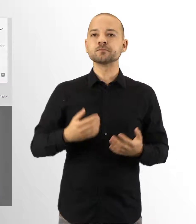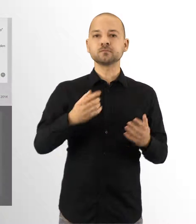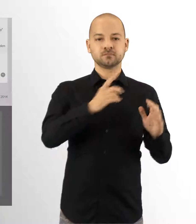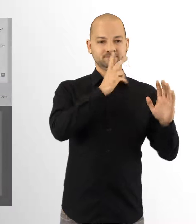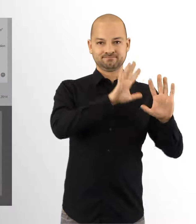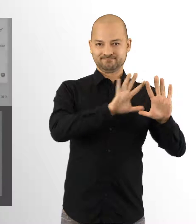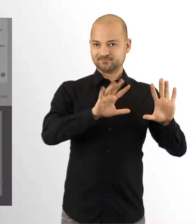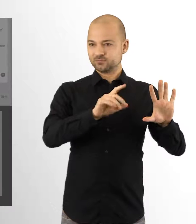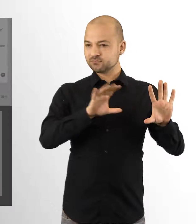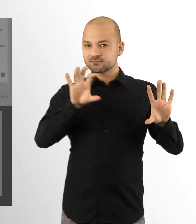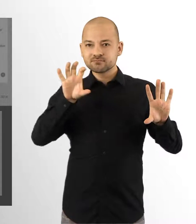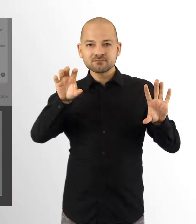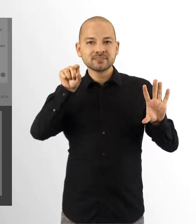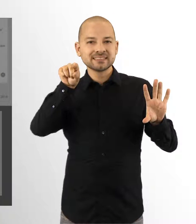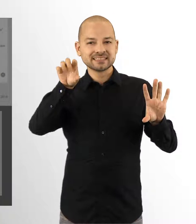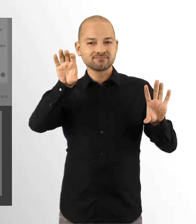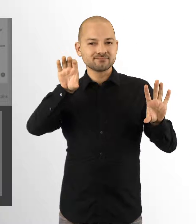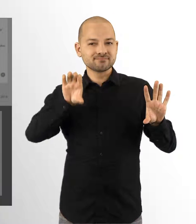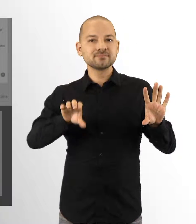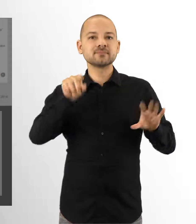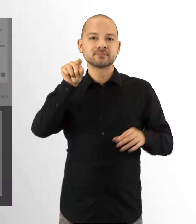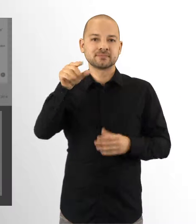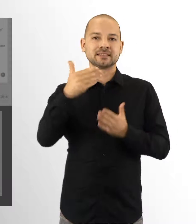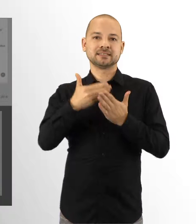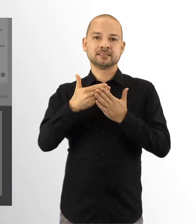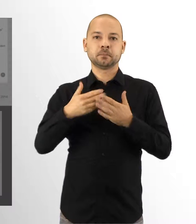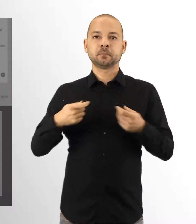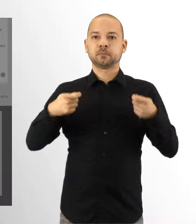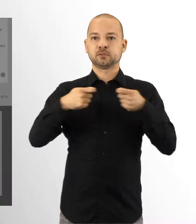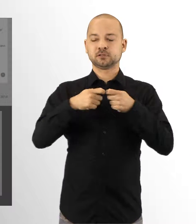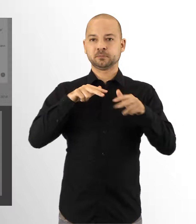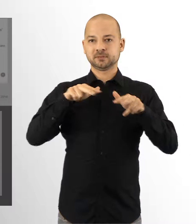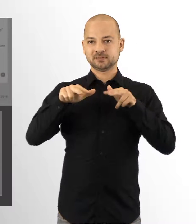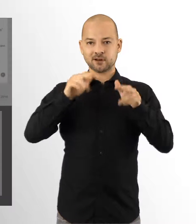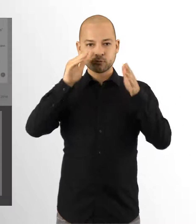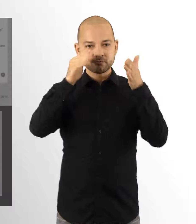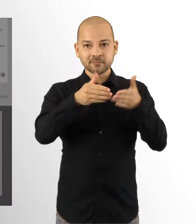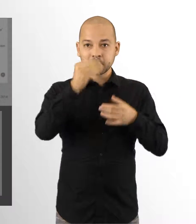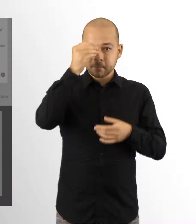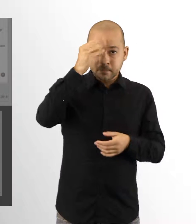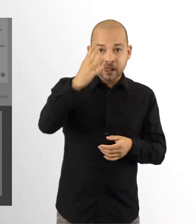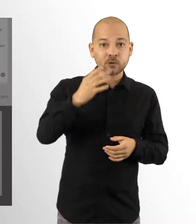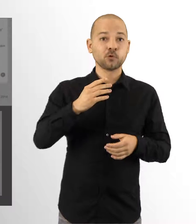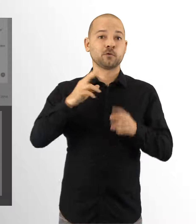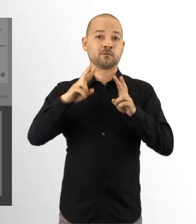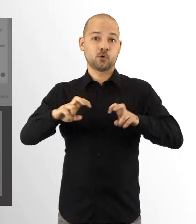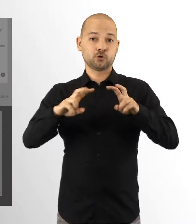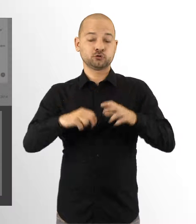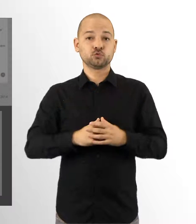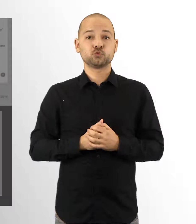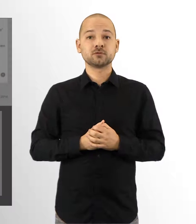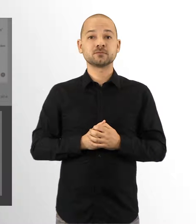Im Fußbereich werden außerdem die Internetseiten des Herausgebers - das Bundesministerium für Bildung und Forschung - und